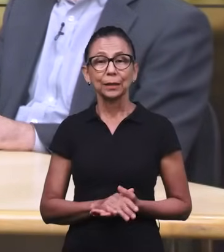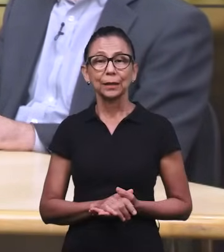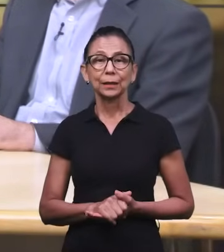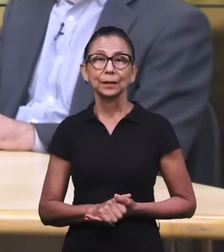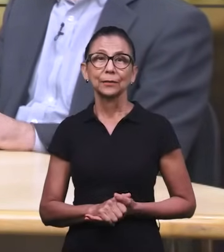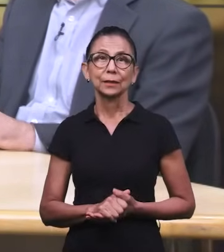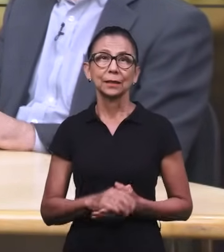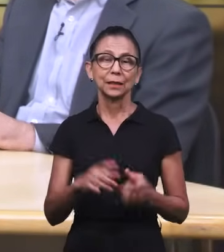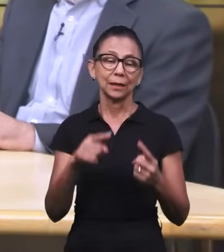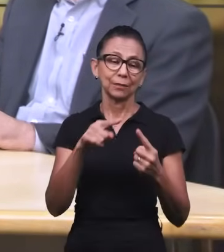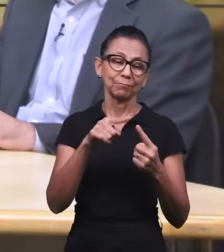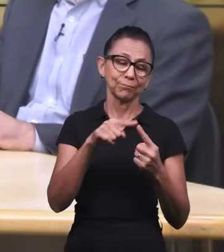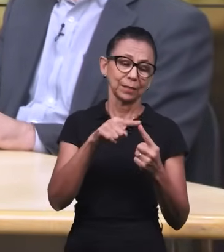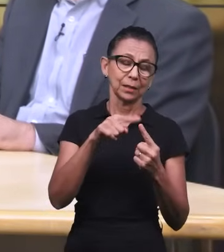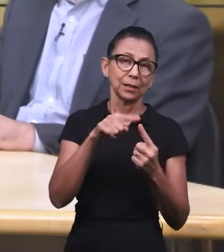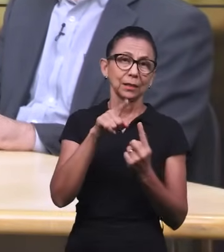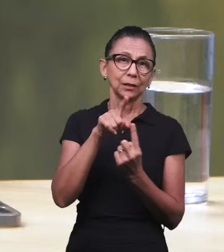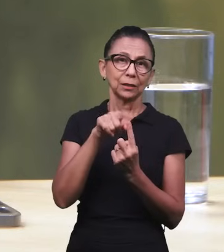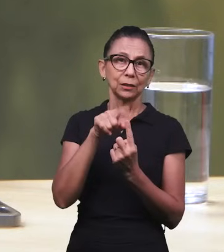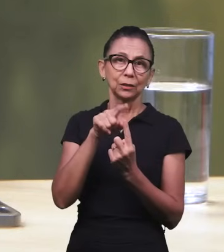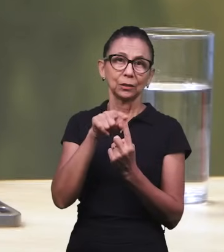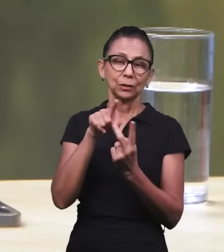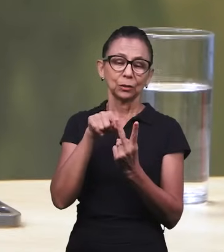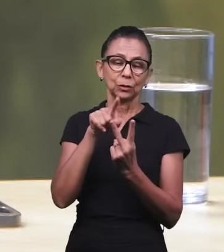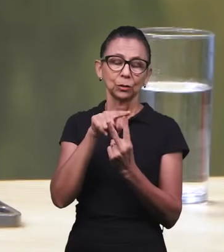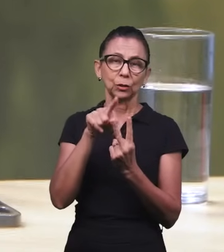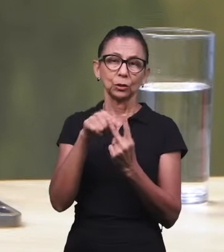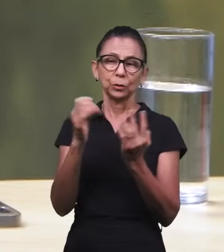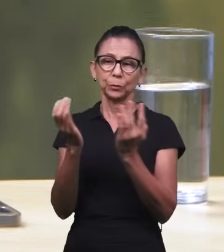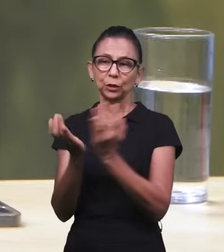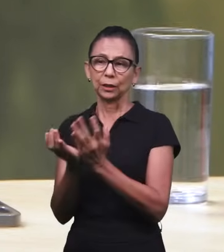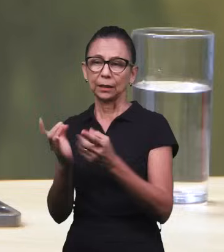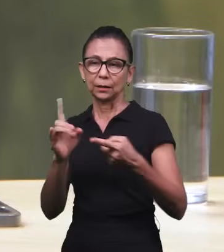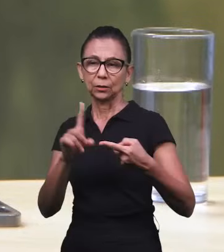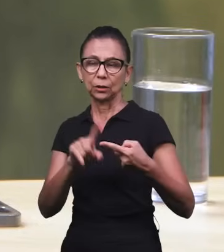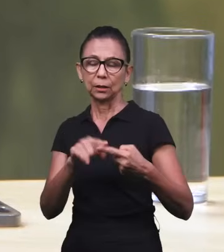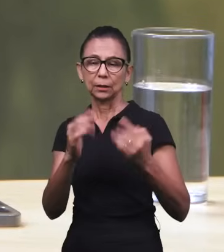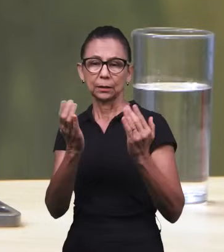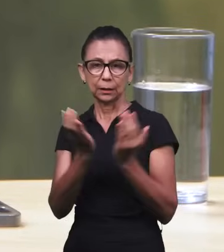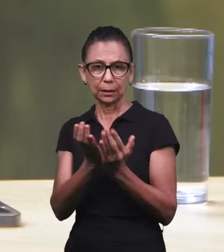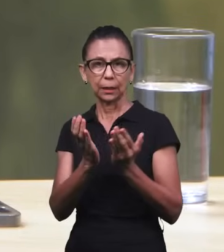que é crente e tem o crente que é de mentirinha entendeu Você tem o crente chamado crente da A